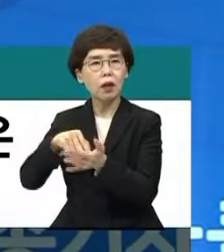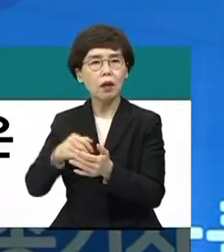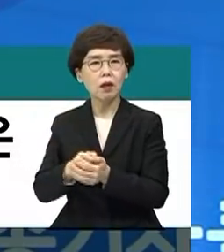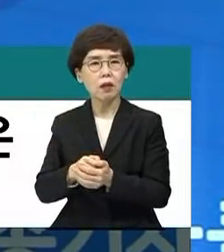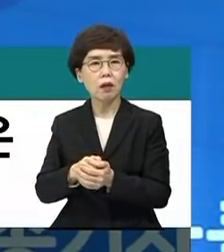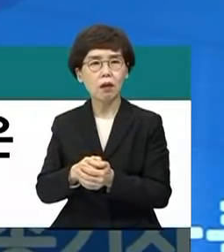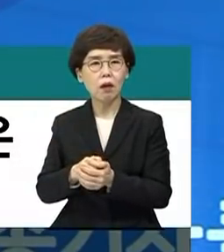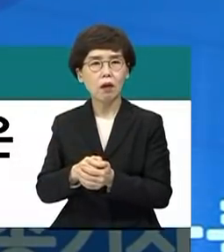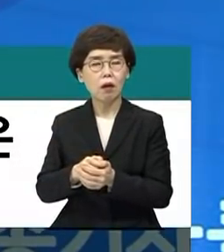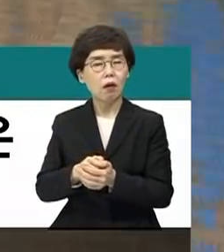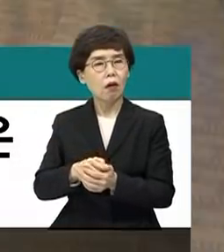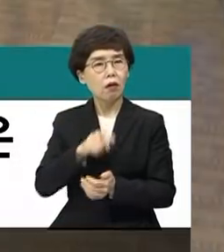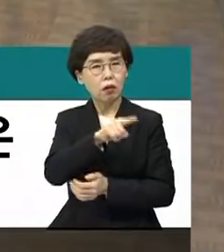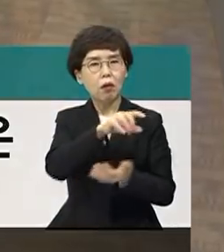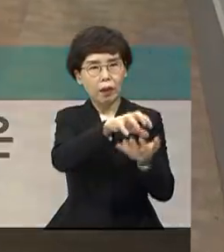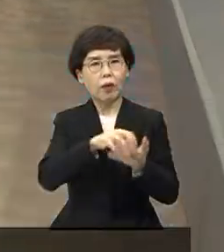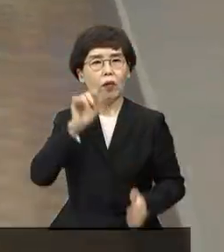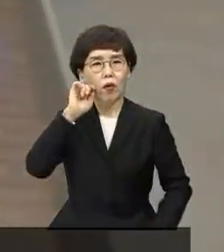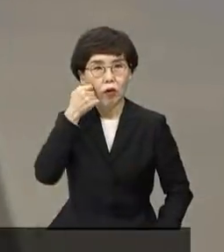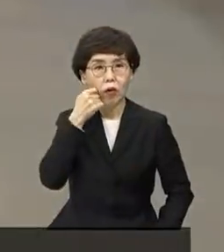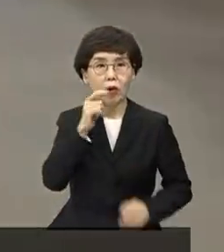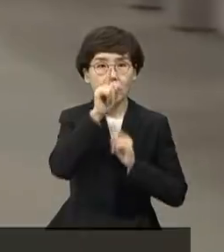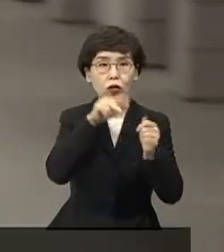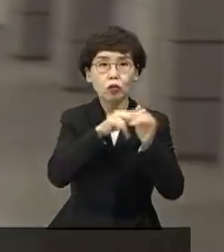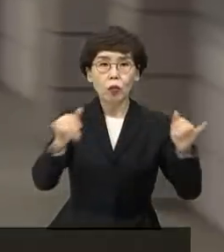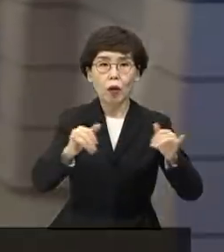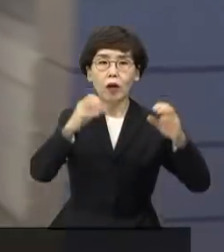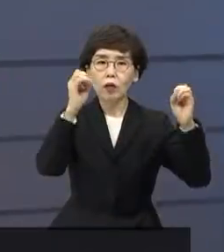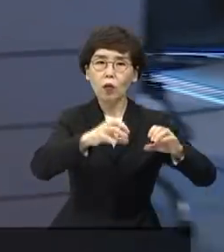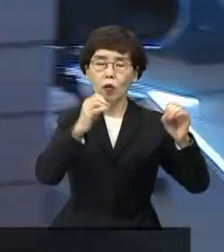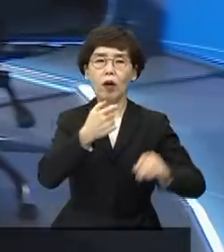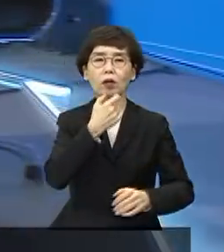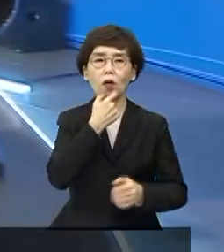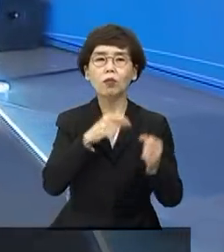(기자) 이 후보와의 토론에 거부 입장을 재차 밝힌 것으로 풀이됩니다.